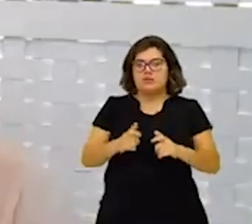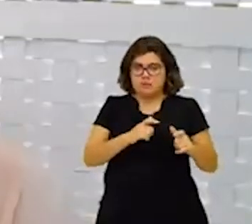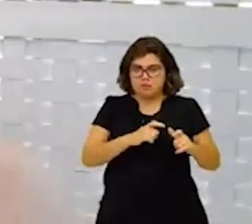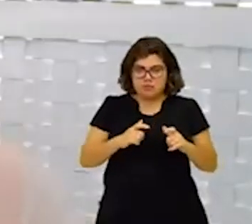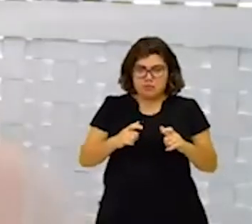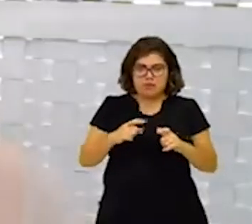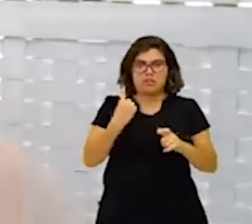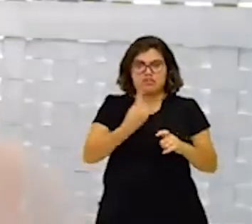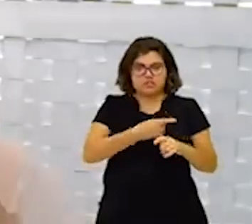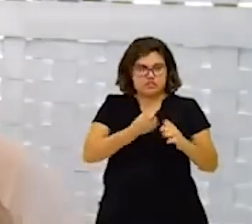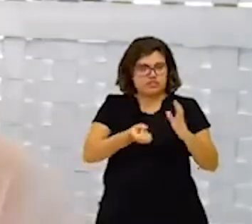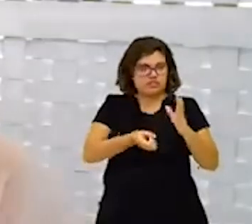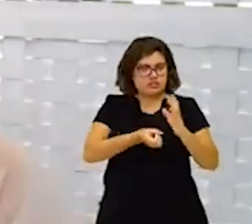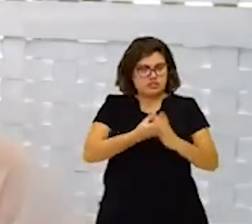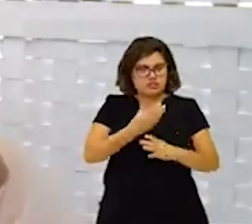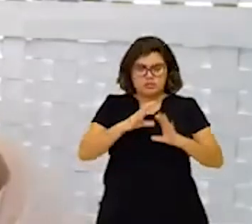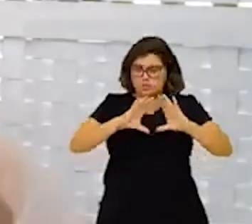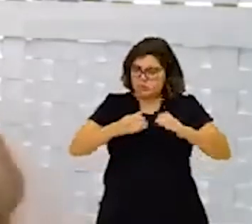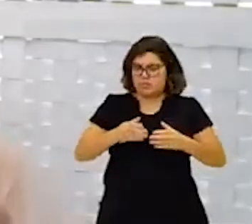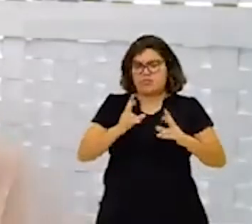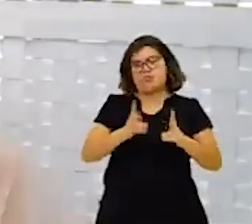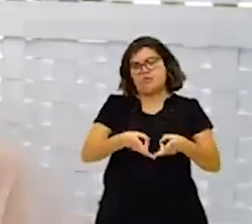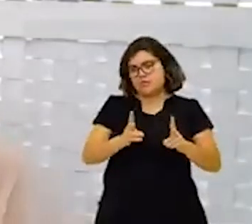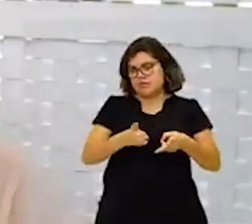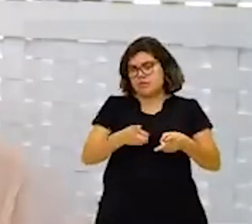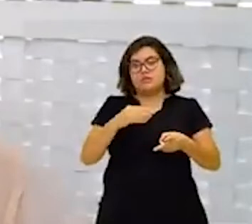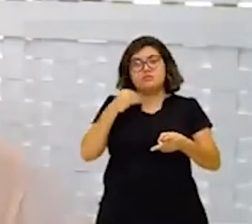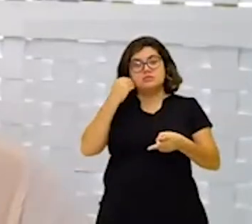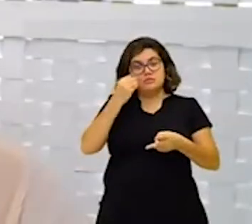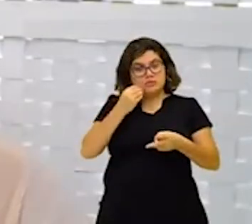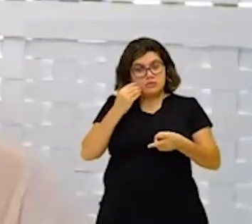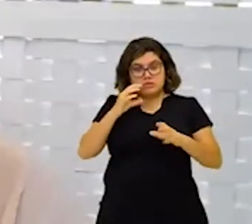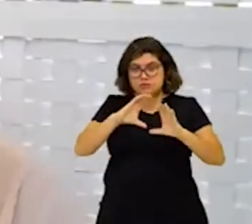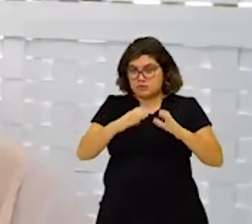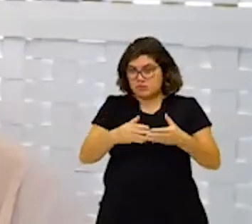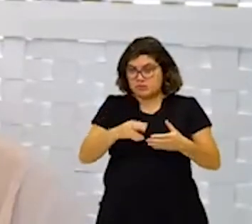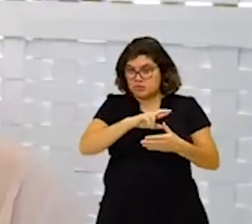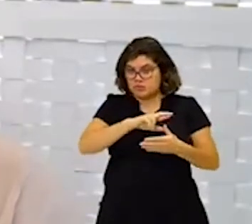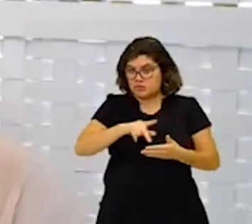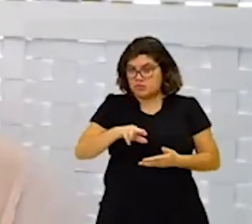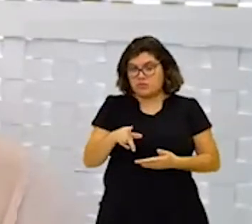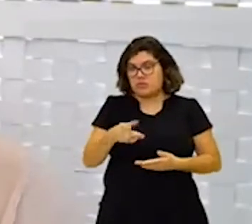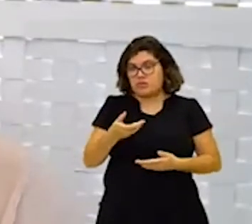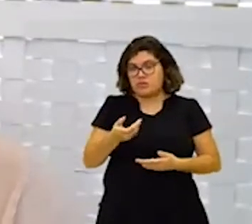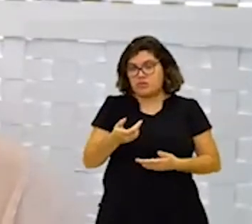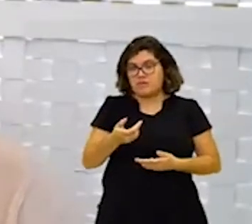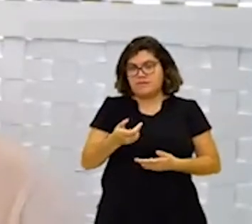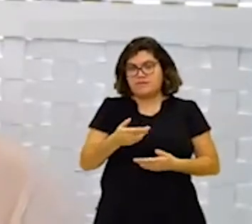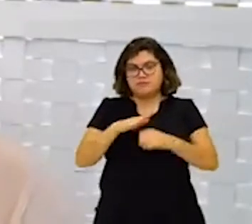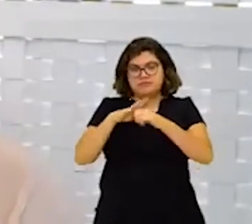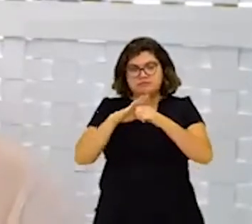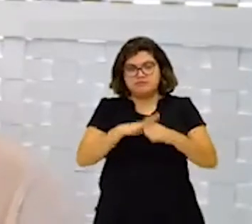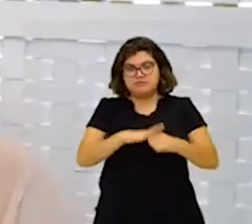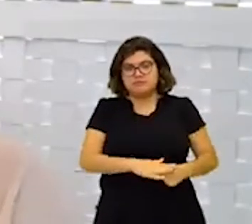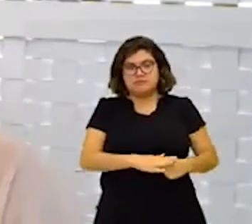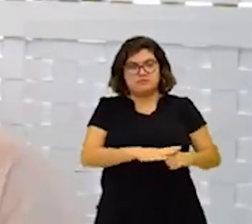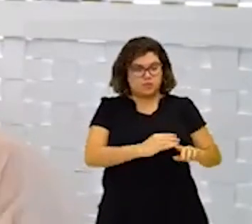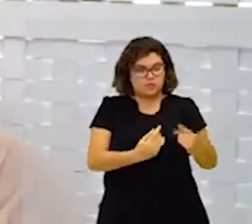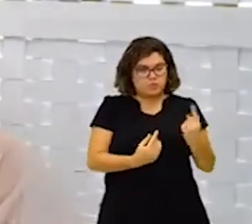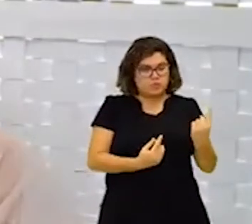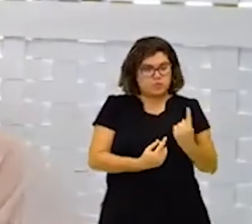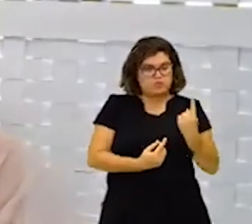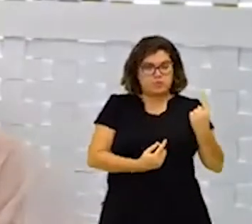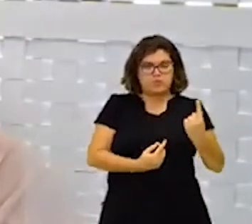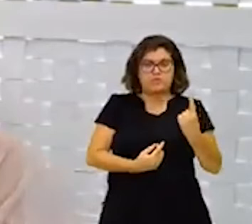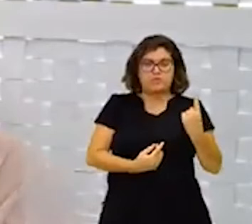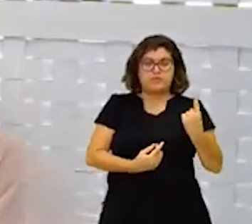coletivos ali o PS3 coletiva não é novidade para essas minorias que a maioria do país agora como